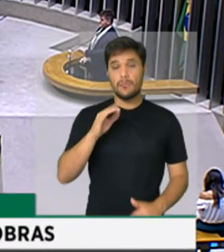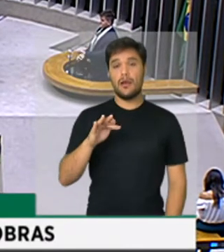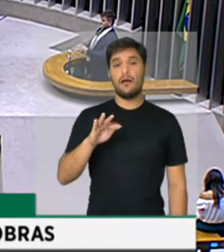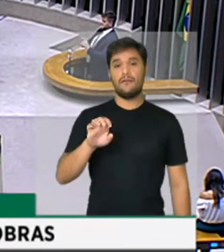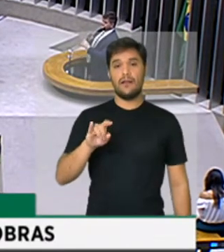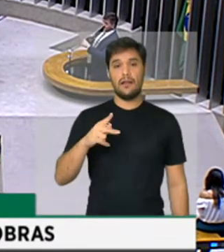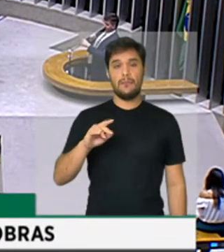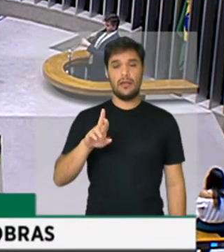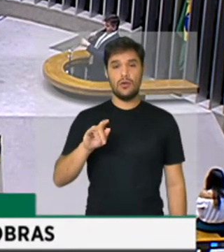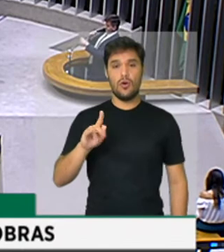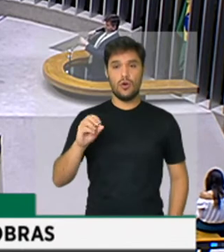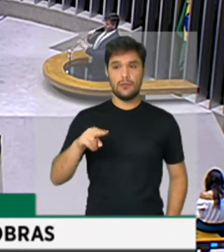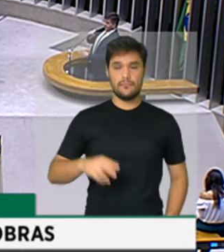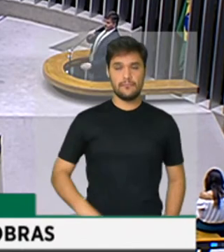MEGAWATT. É UM ENGODO ESSA MEDIDA PROVISÓRIA. MUITO